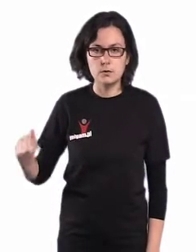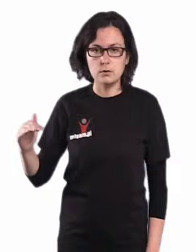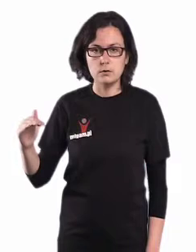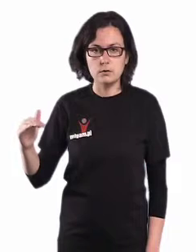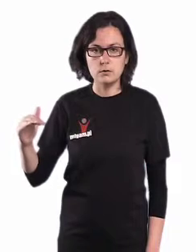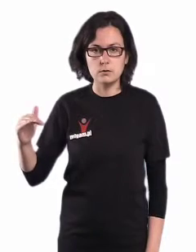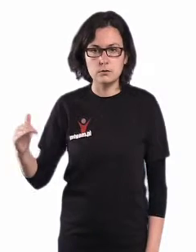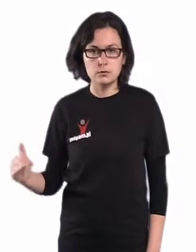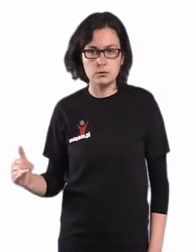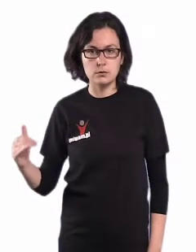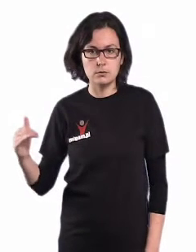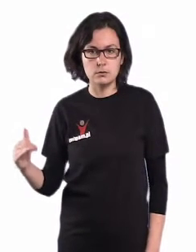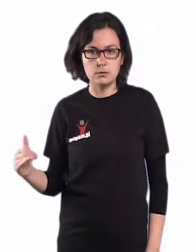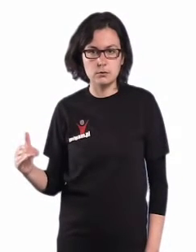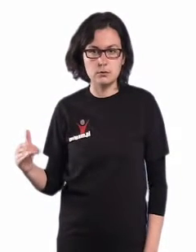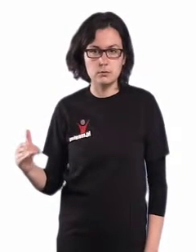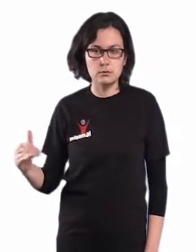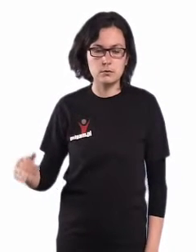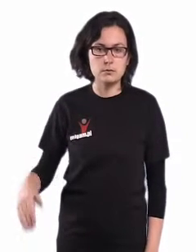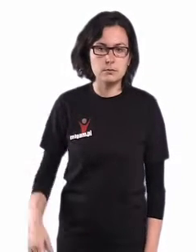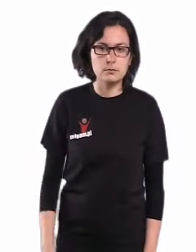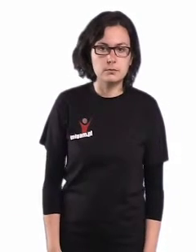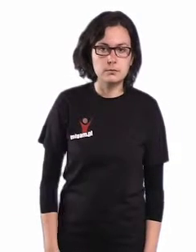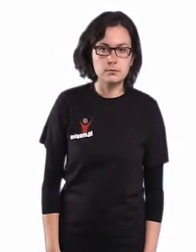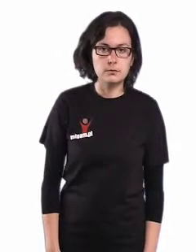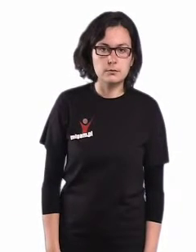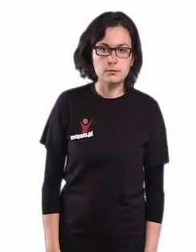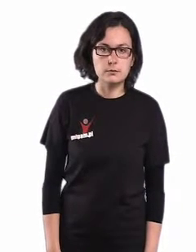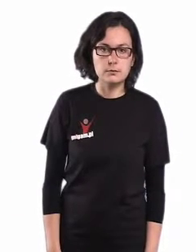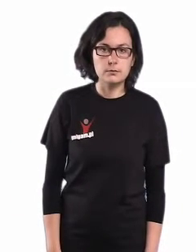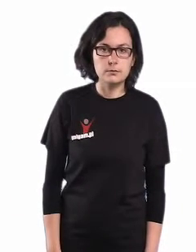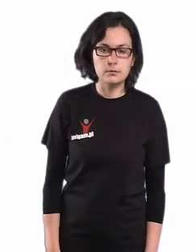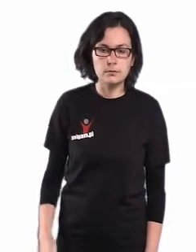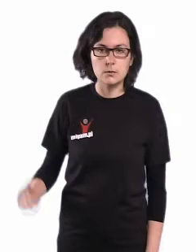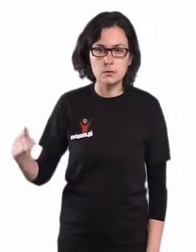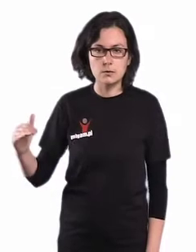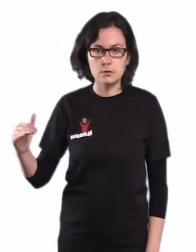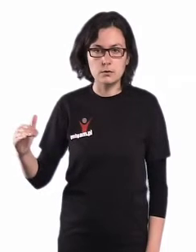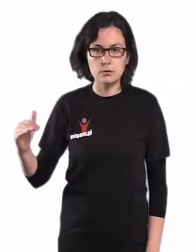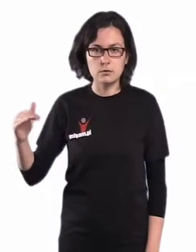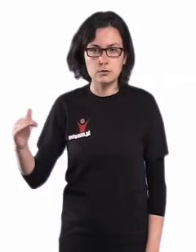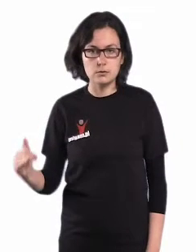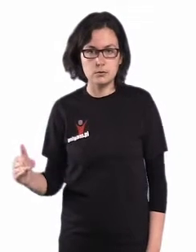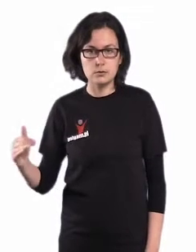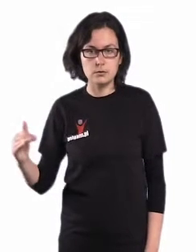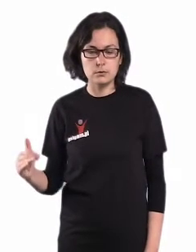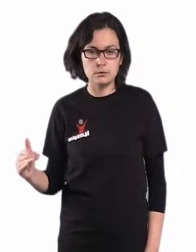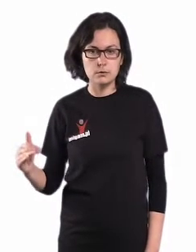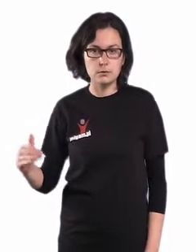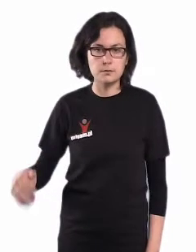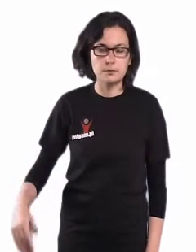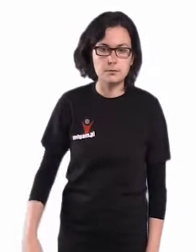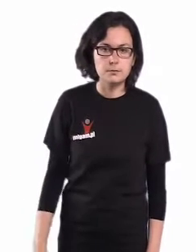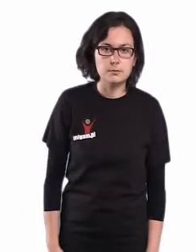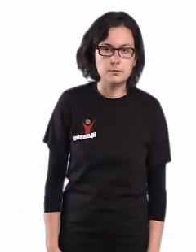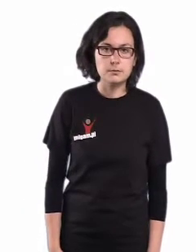Child